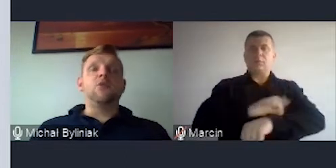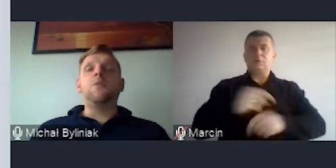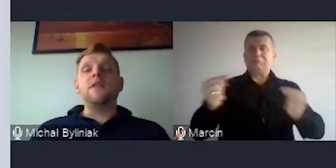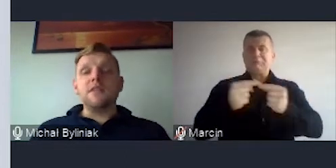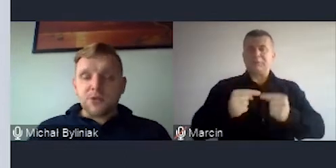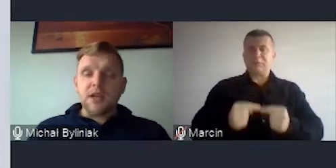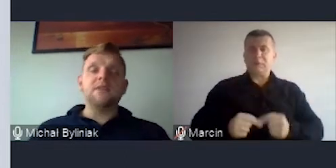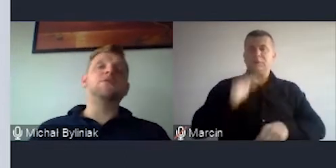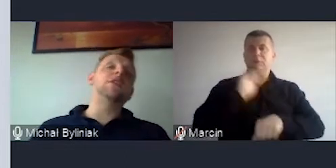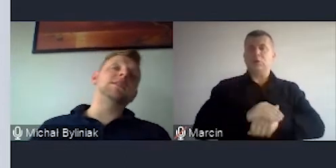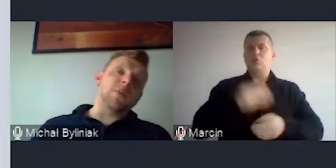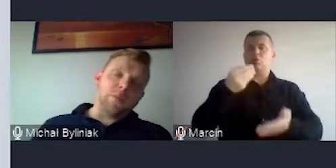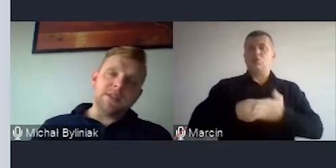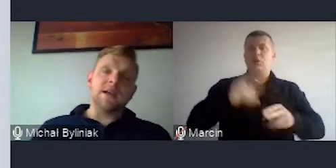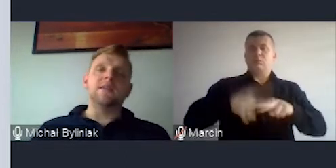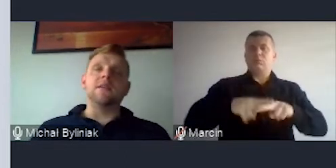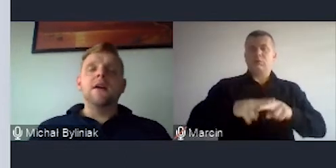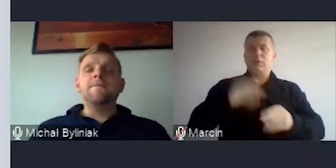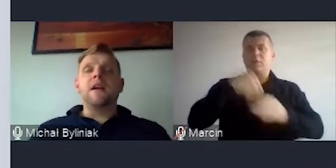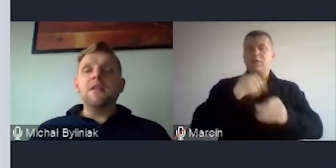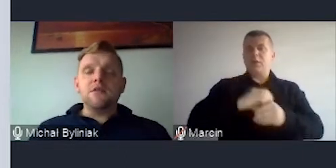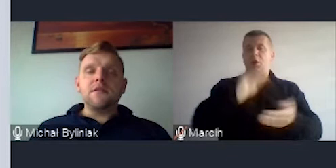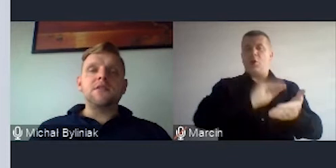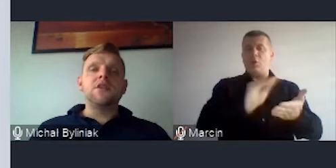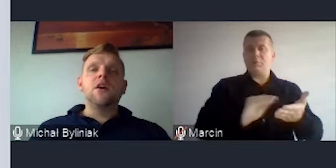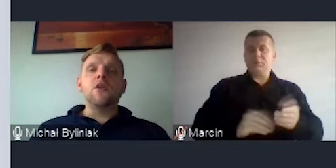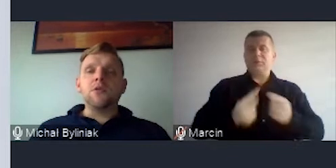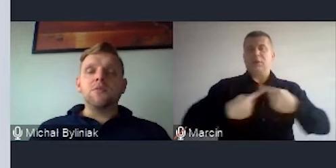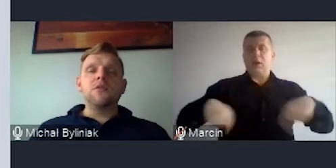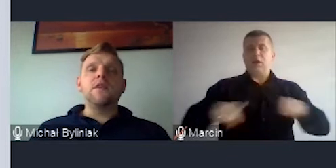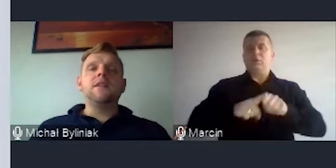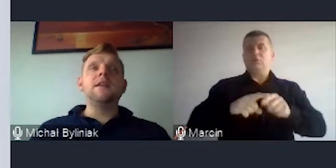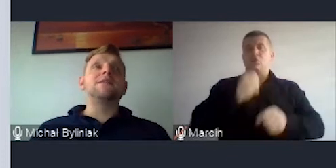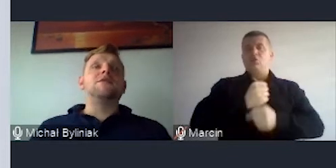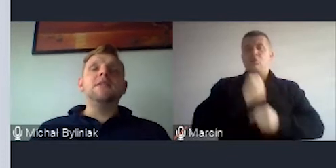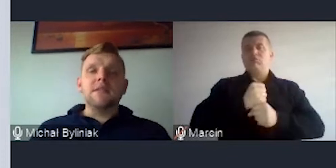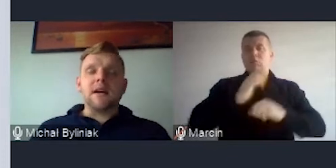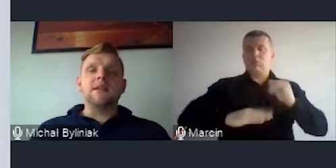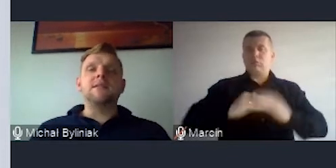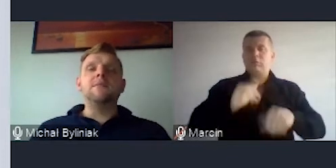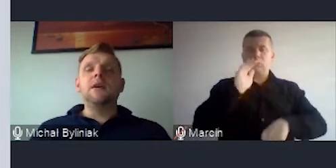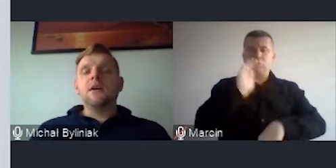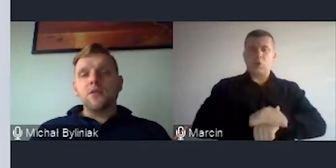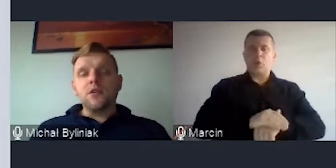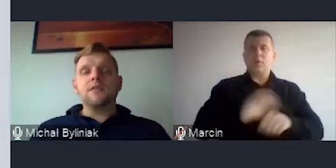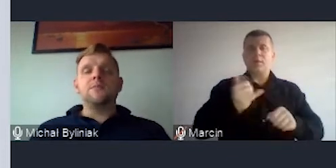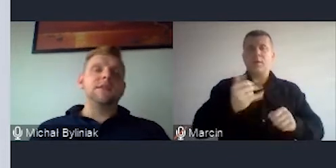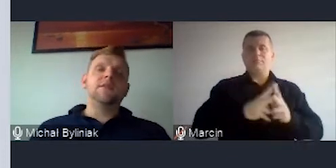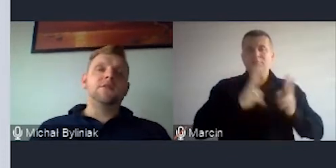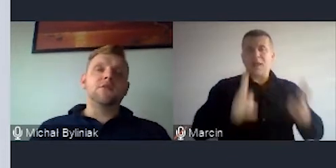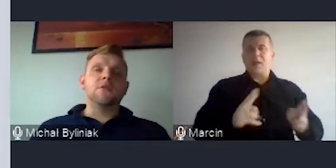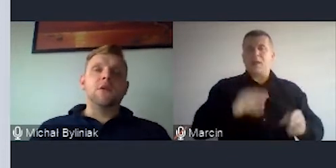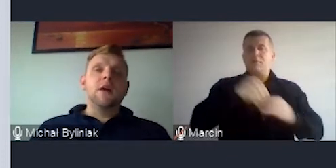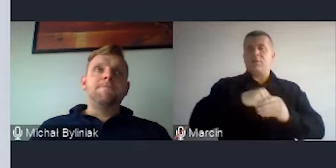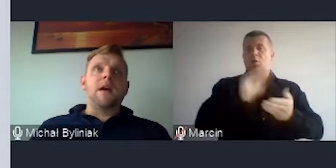Kupować sprzęt, który jest tam opisany, realizować roboty budowane zgodnie z zakresem, który jest opisany we wniosku,